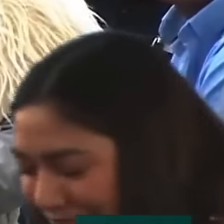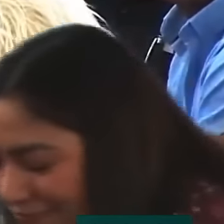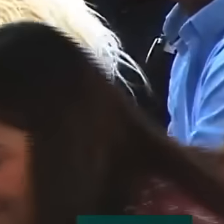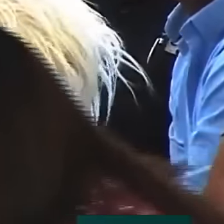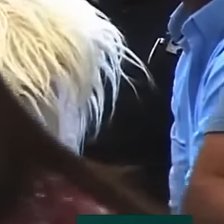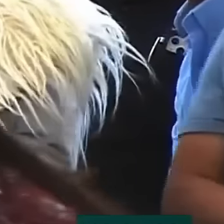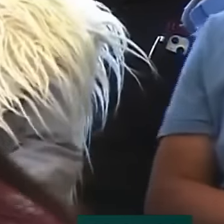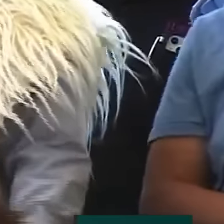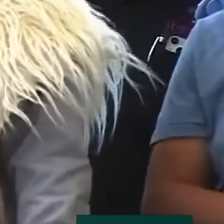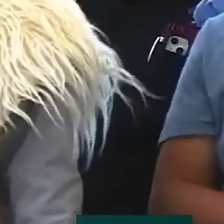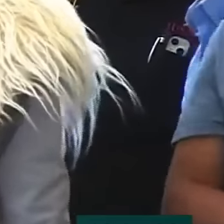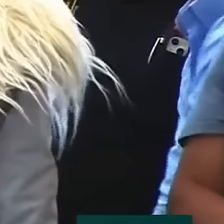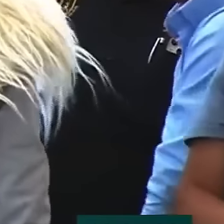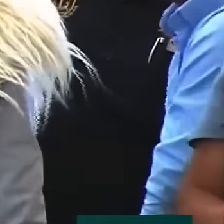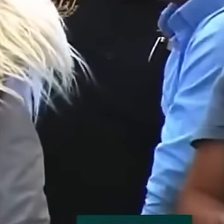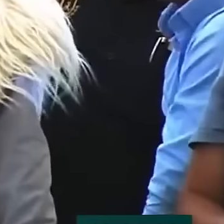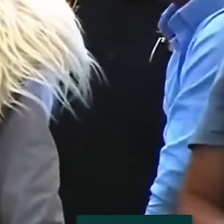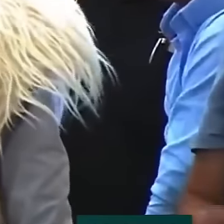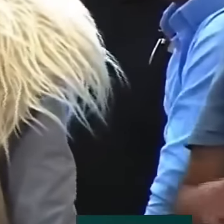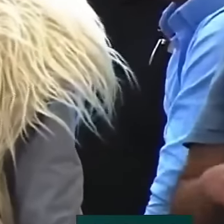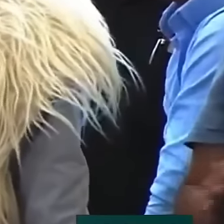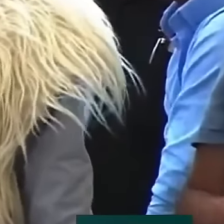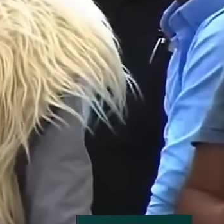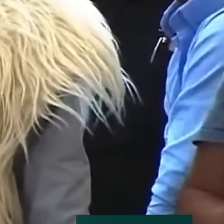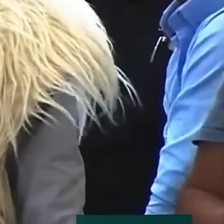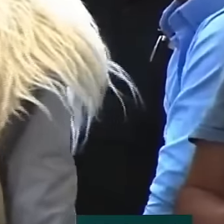convención americana